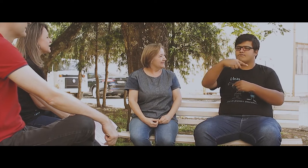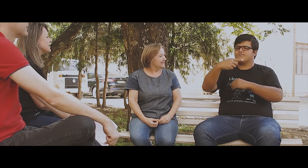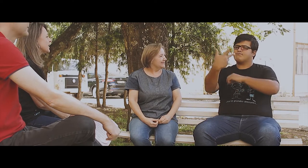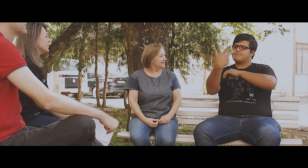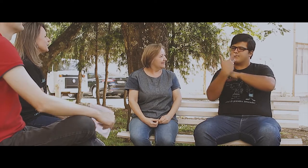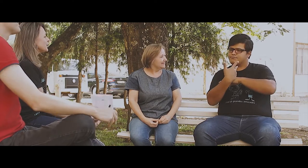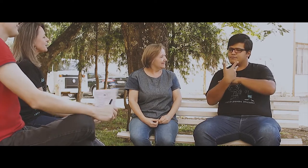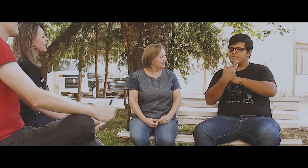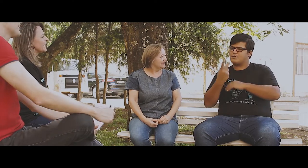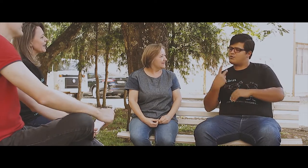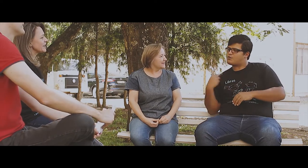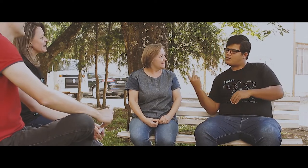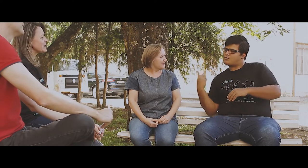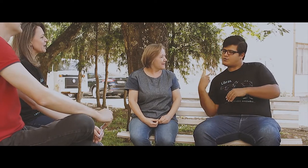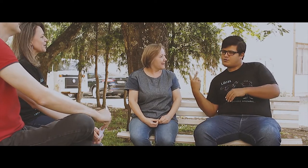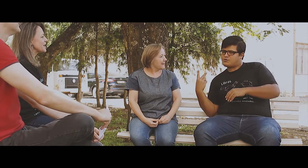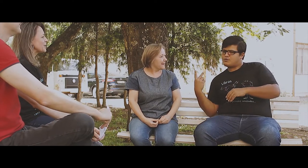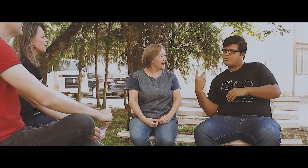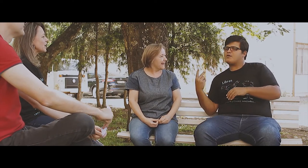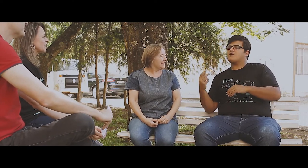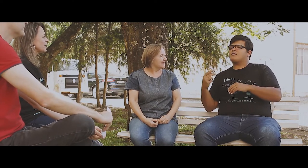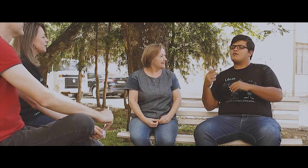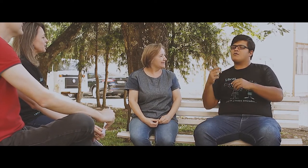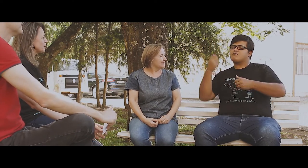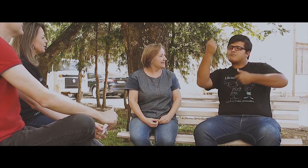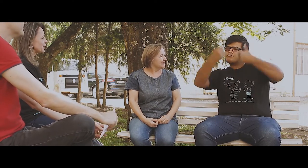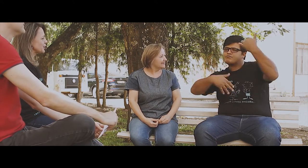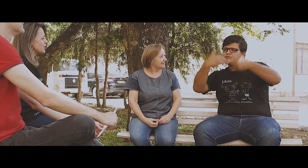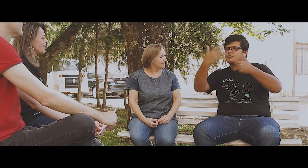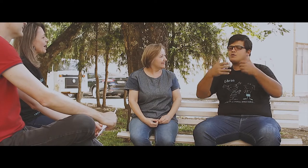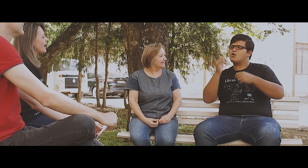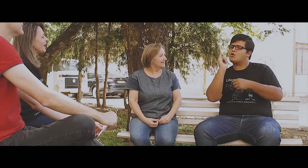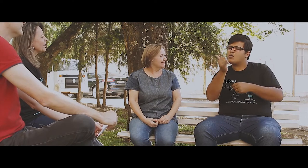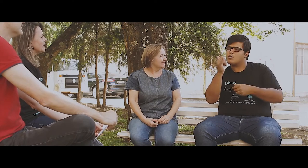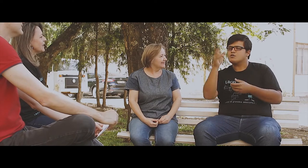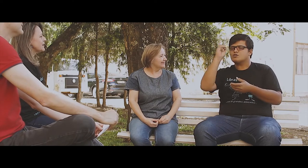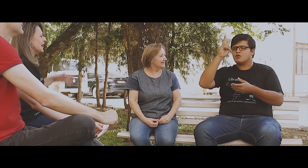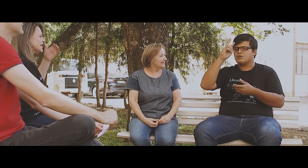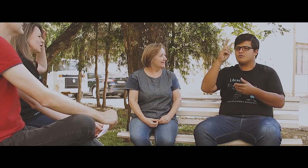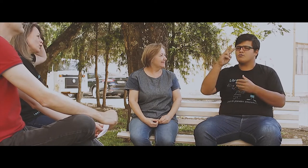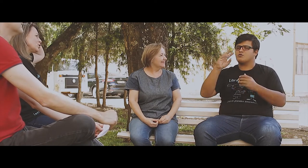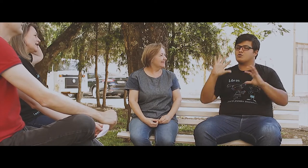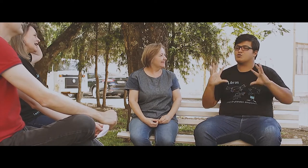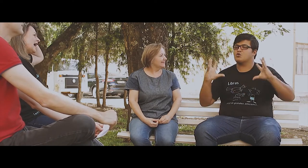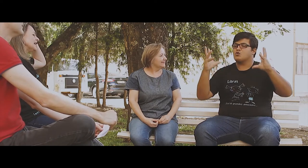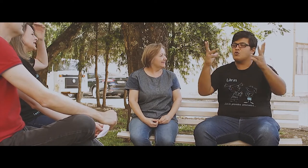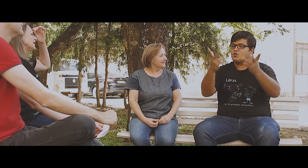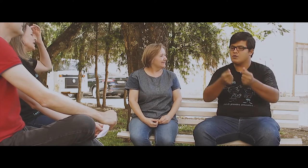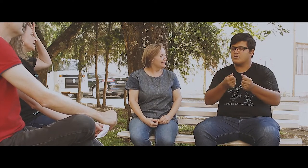né, agradecimento a esse programa por nos chamar, dar essa oportunidade de estar